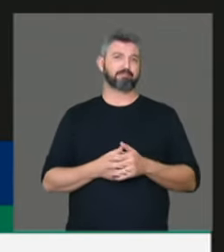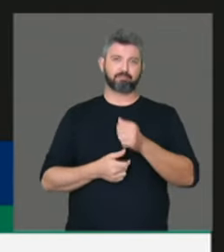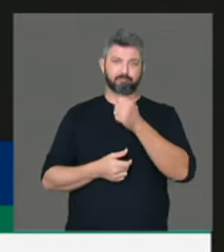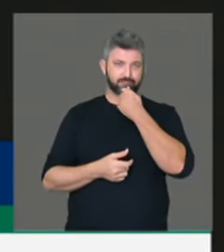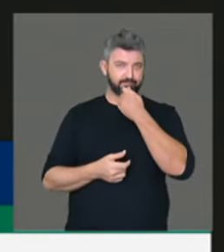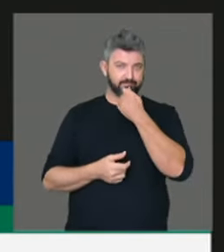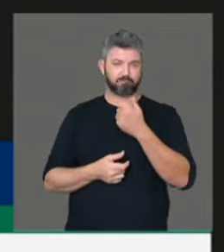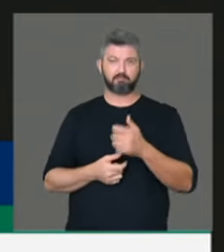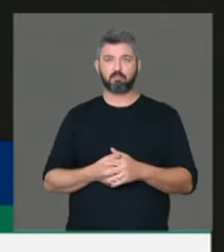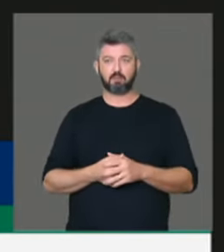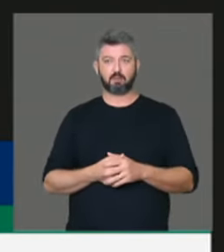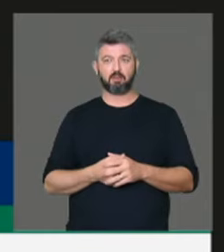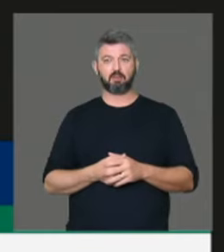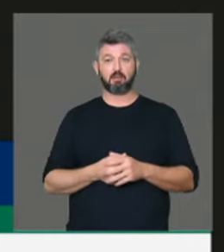DOENÇA É CONSIDERADA DE ALTA COMPLEXIDADE E DE DIFÍCIL